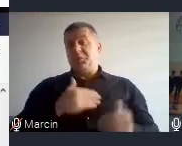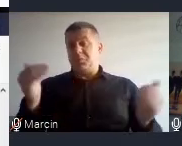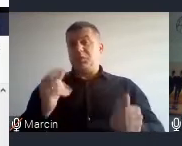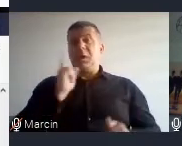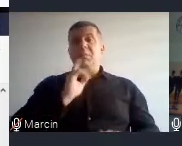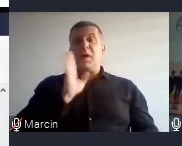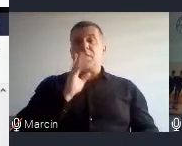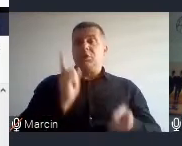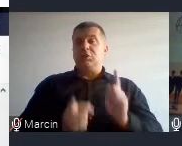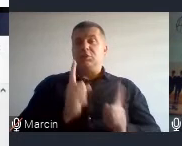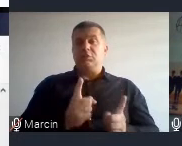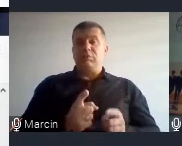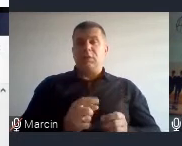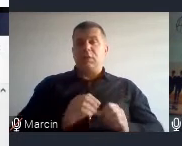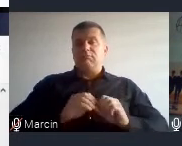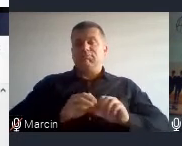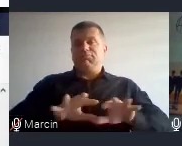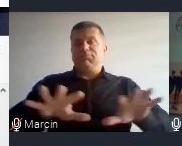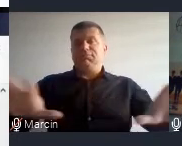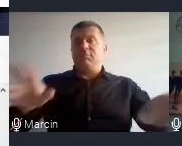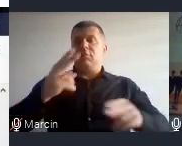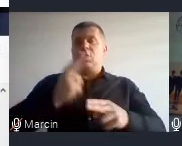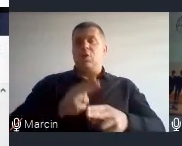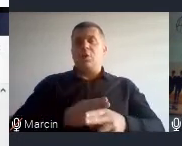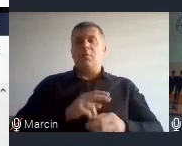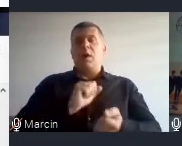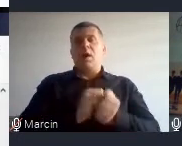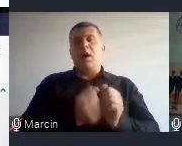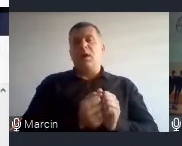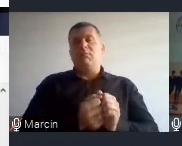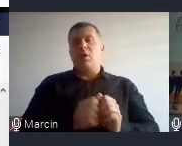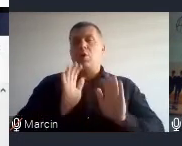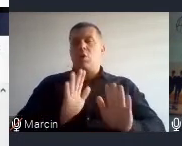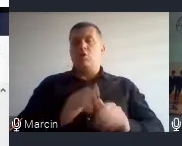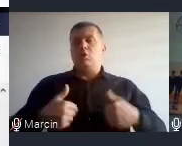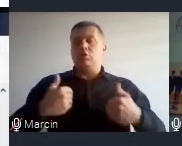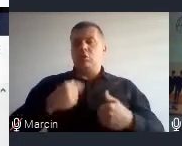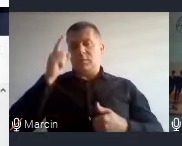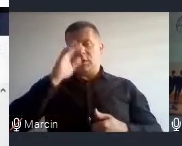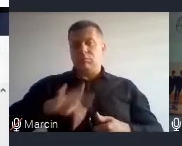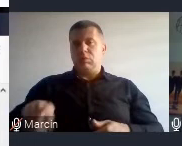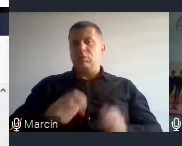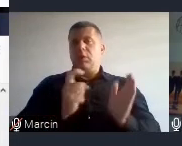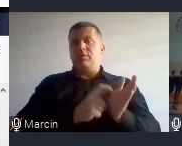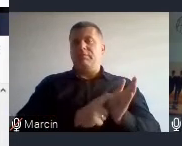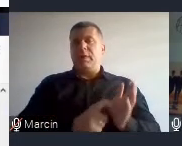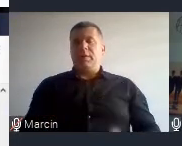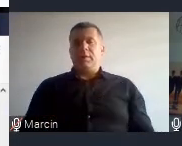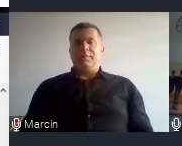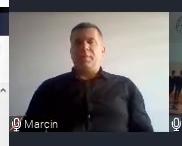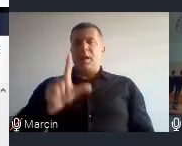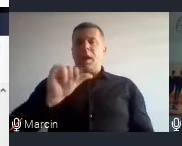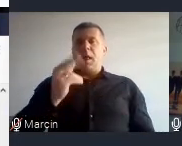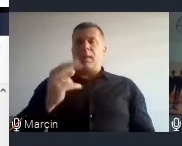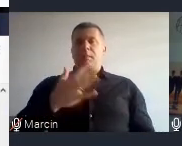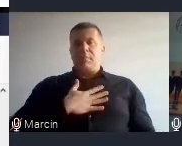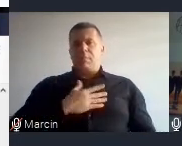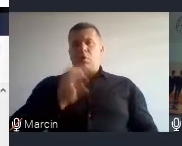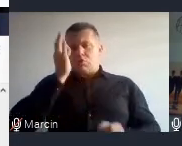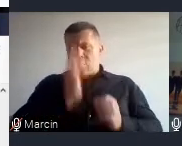szybkiego rozprzestrzeniania się choroby, albo ochrona zdrowia publicznego. I tu pod tym linkiem mają Państwo dokładne omówienie